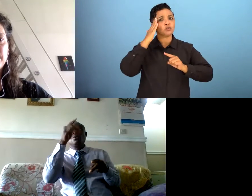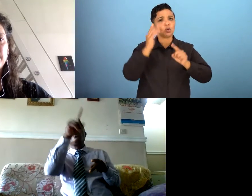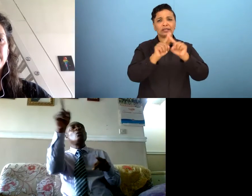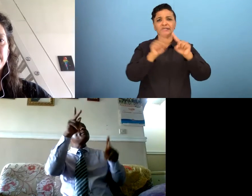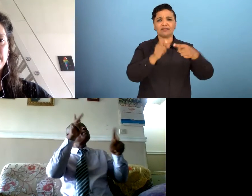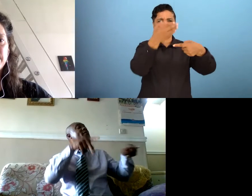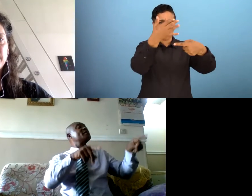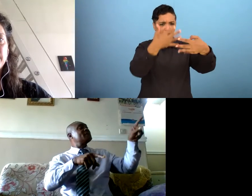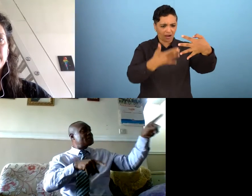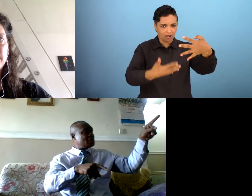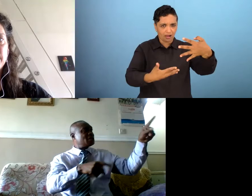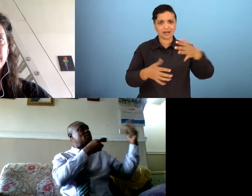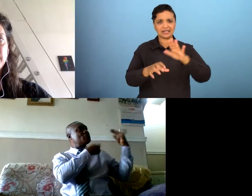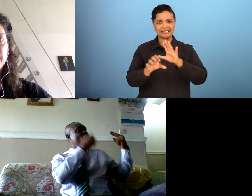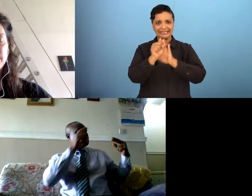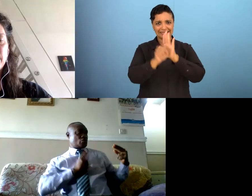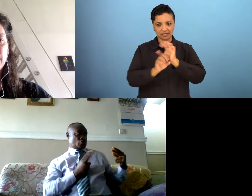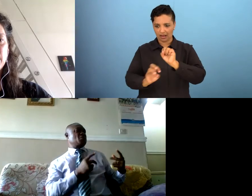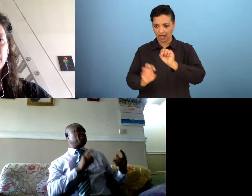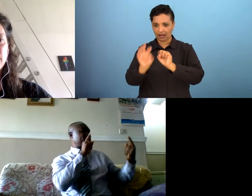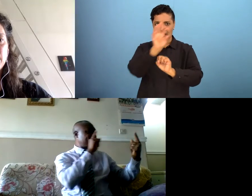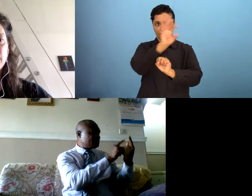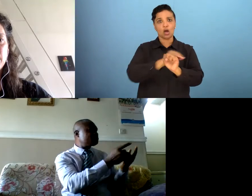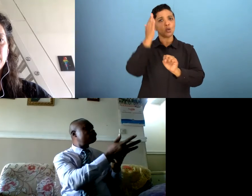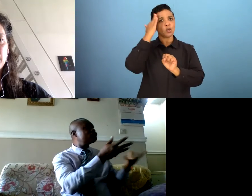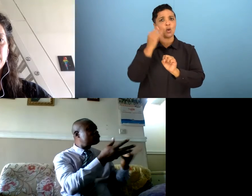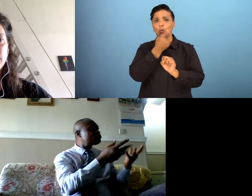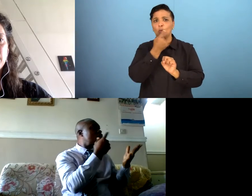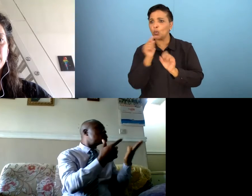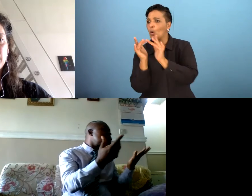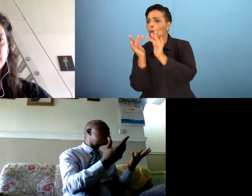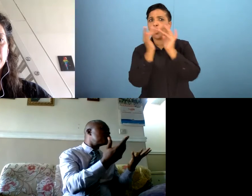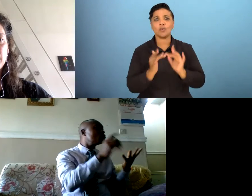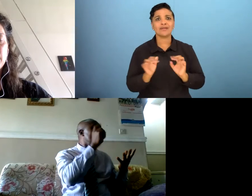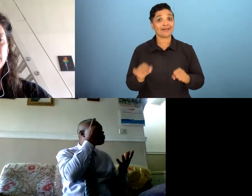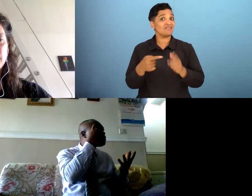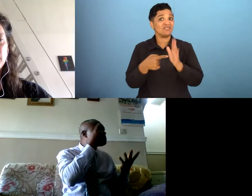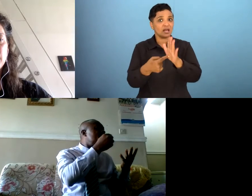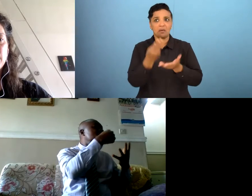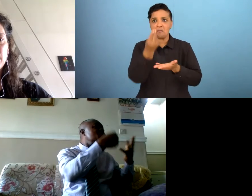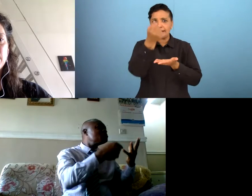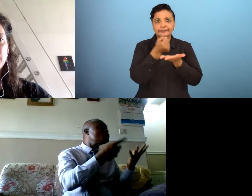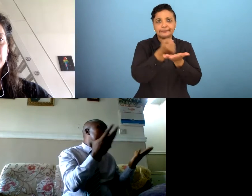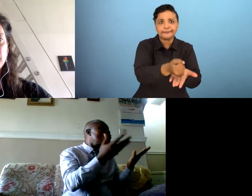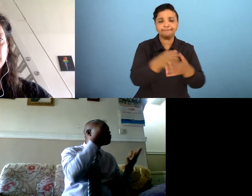Por último, los sitios web del gobierno COVID-19 deben proporcionar información de contacto de las personas de contacto locales